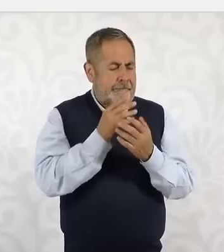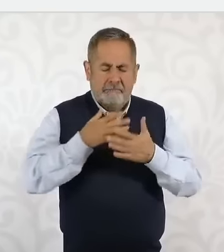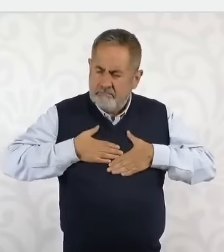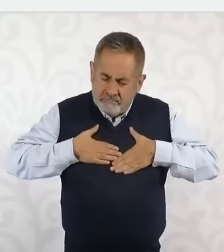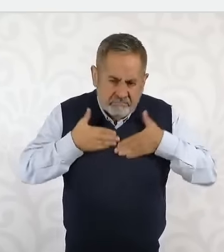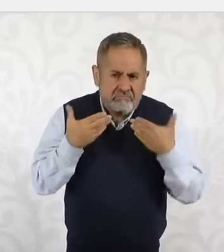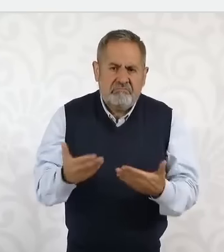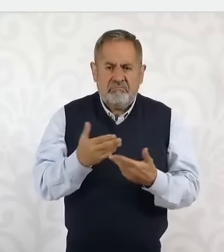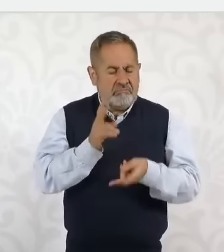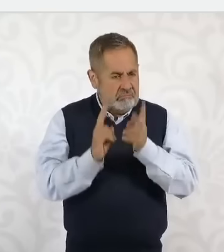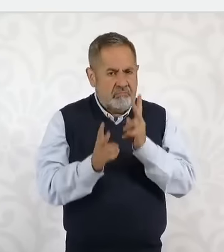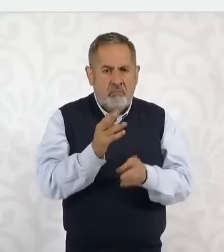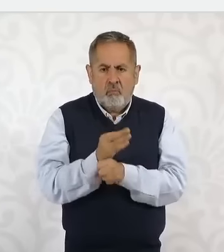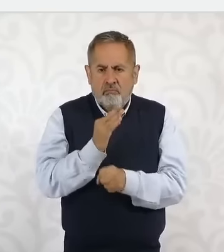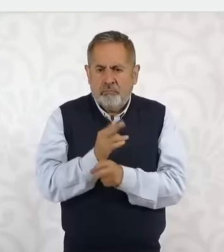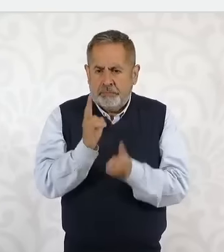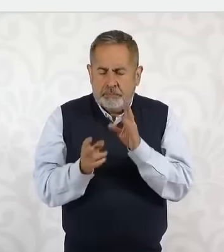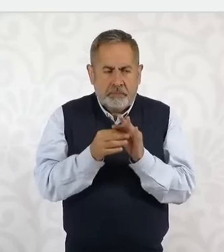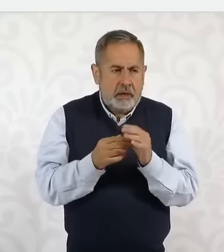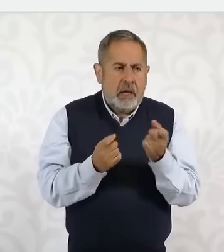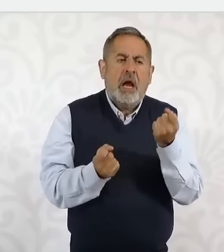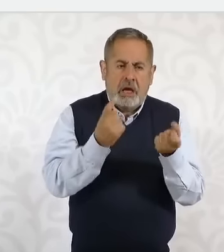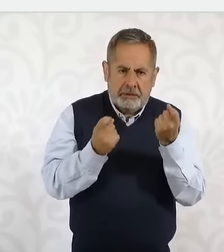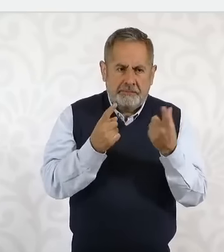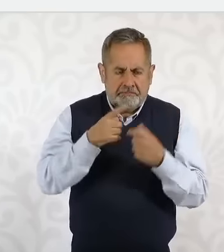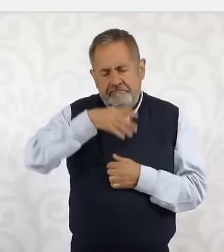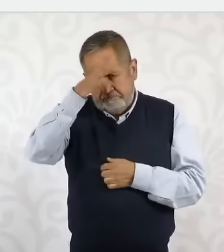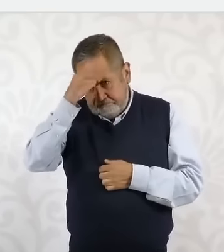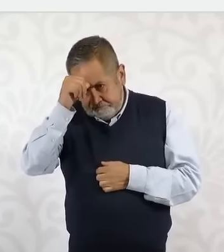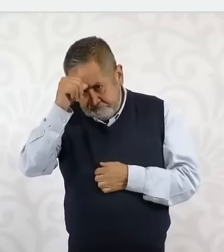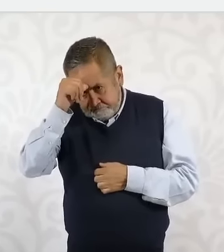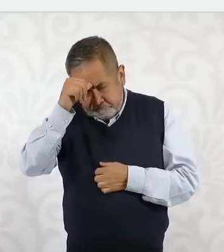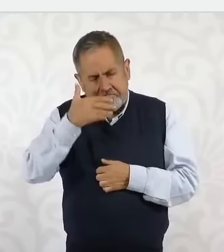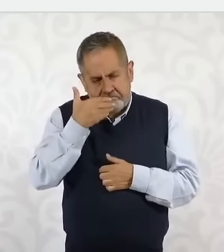estamos hablando con ellos. En algunas cosas estamos de acuerdo en cómo se está llevando,